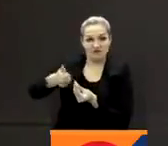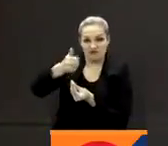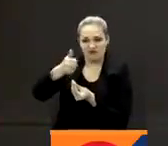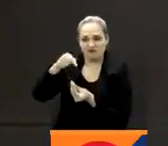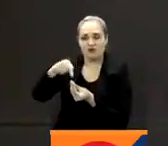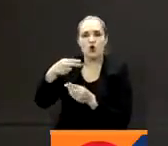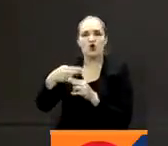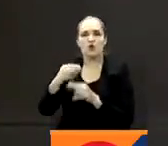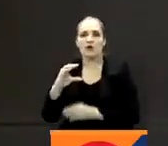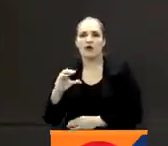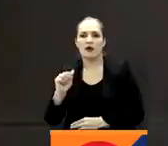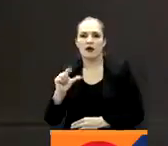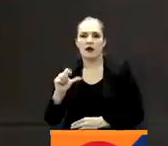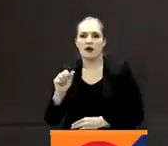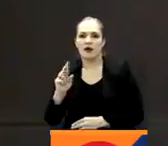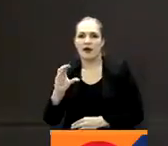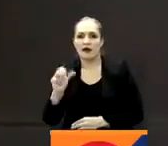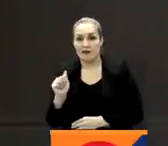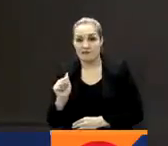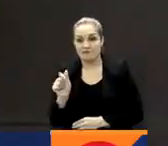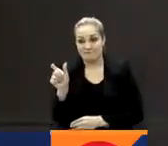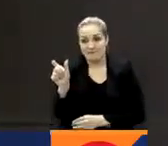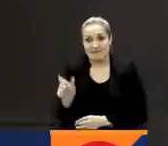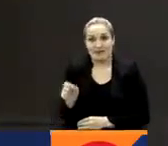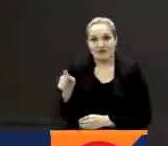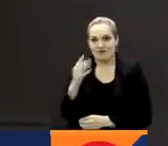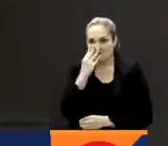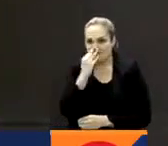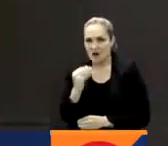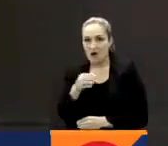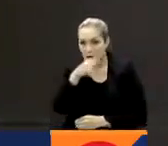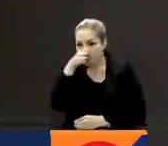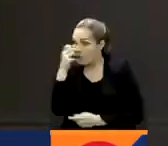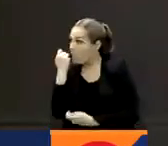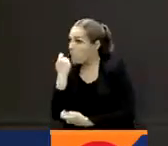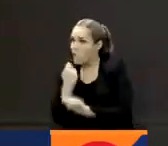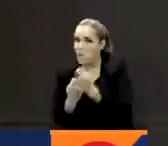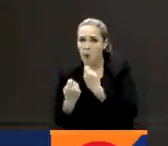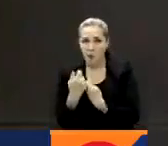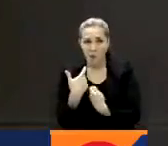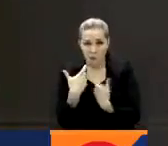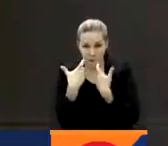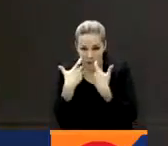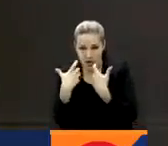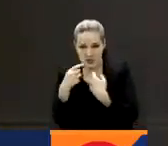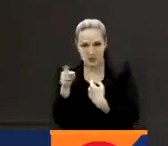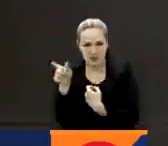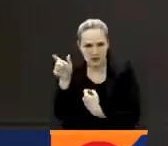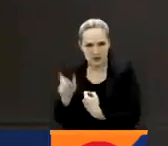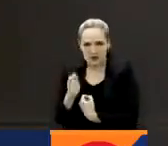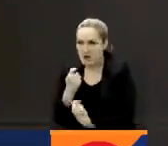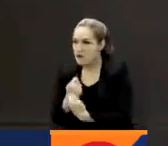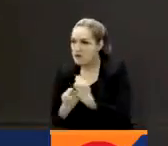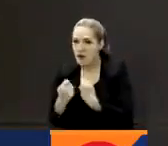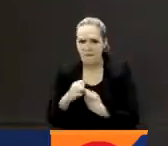CAPTURA